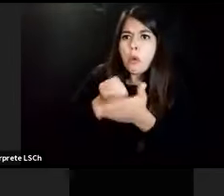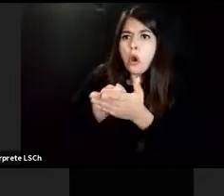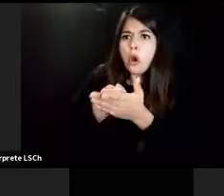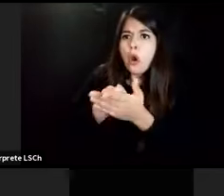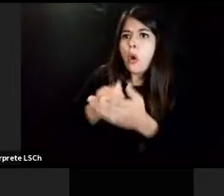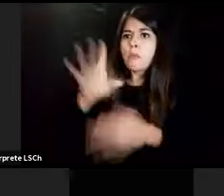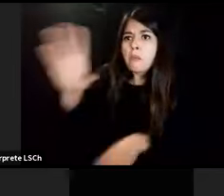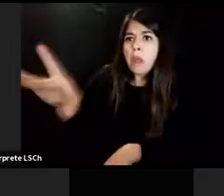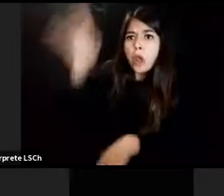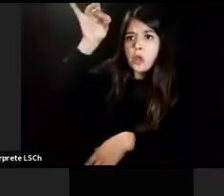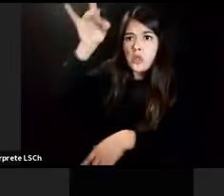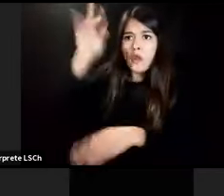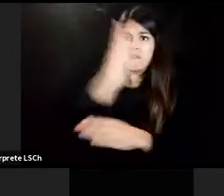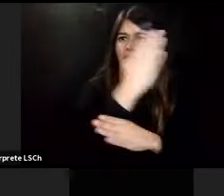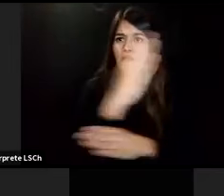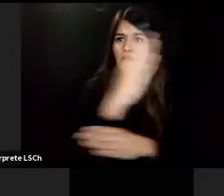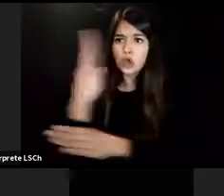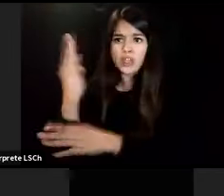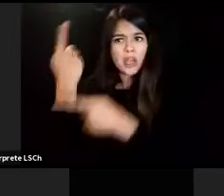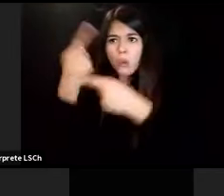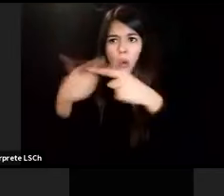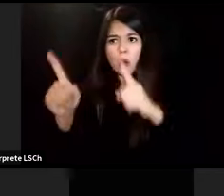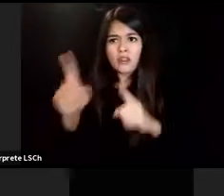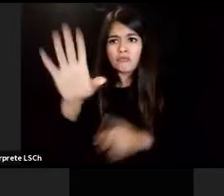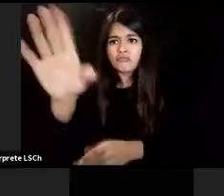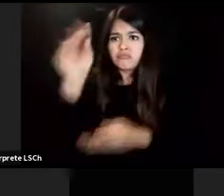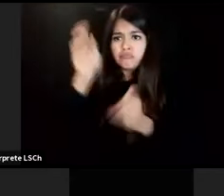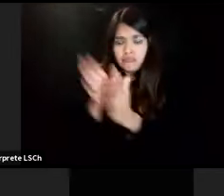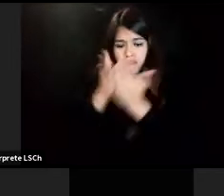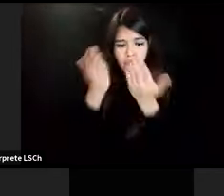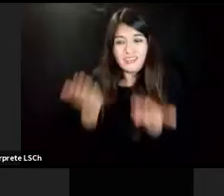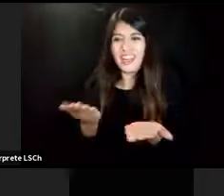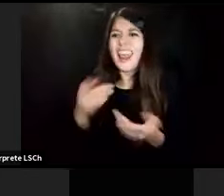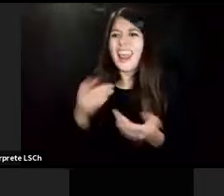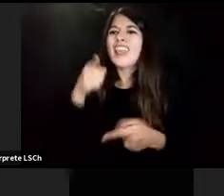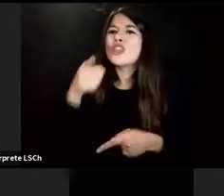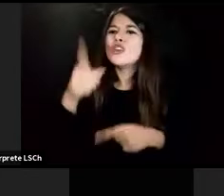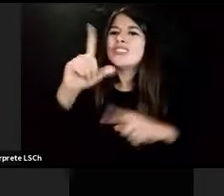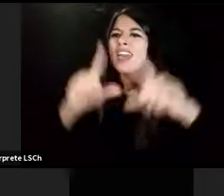Y también muchas veces ese tipo de estadísticas no incluyen los audiolibros que lee